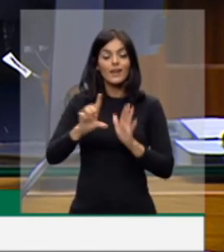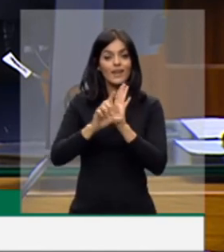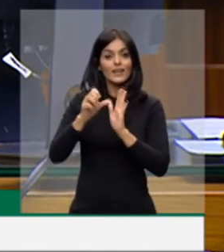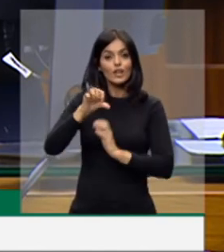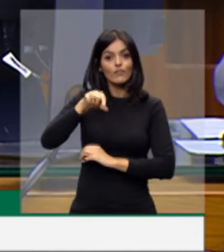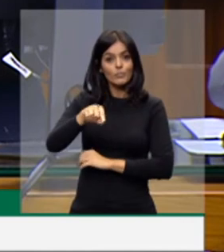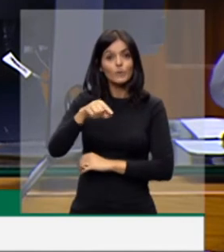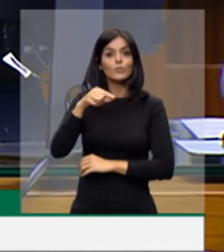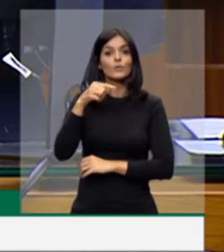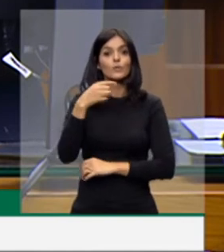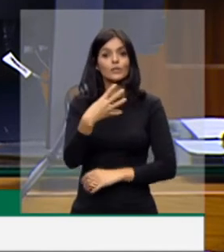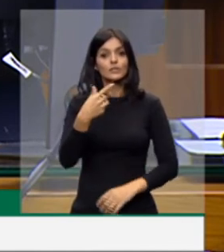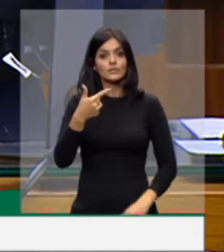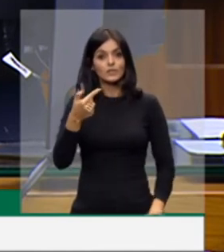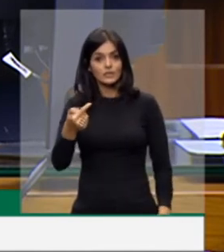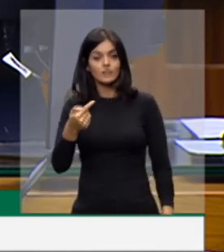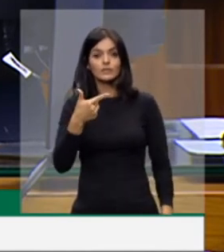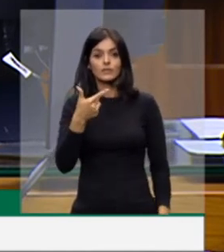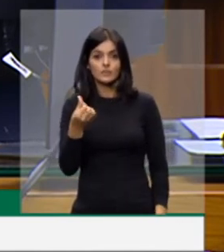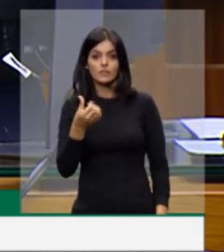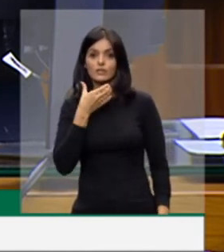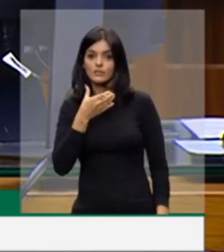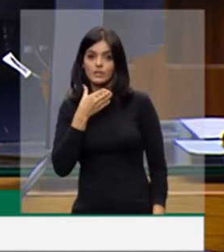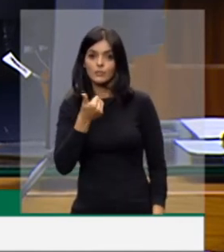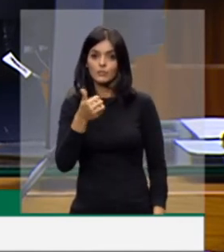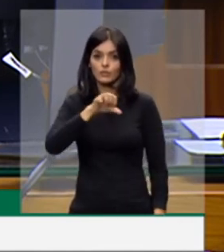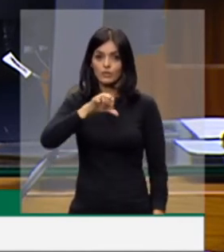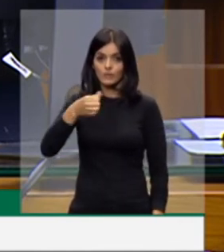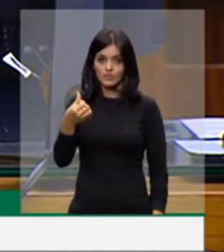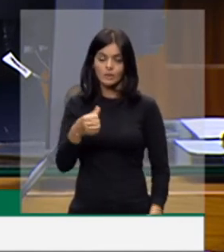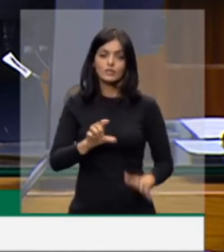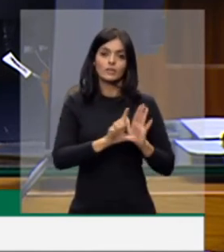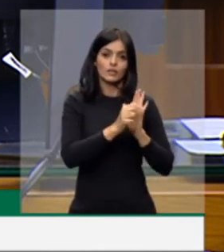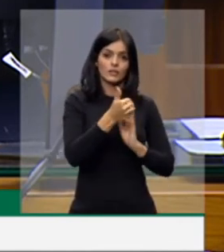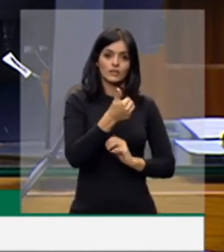LEI 5.655, DECRETO LEI 1383 DE 26 DE DEZEMBRO DE 1974, A LEI